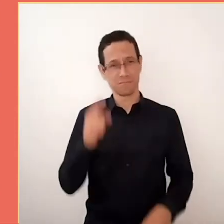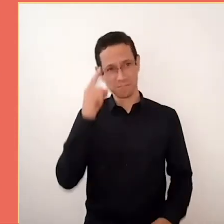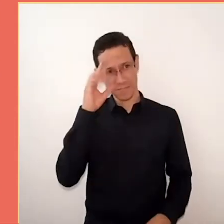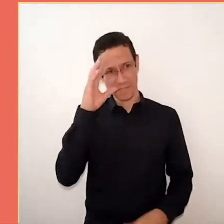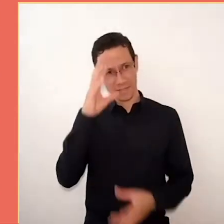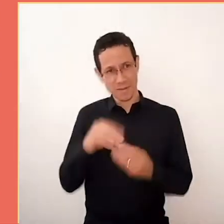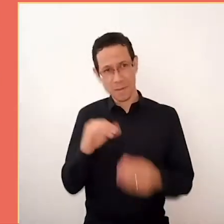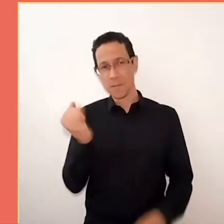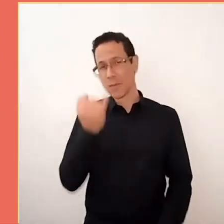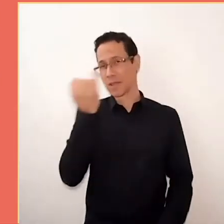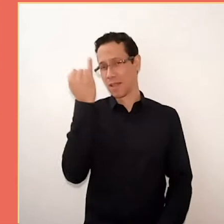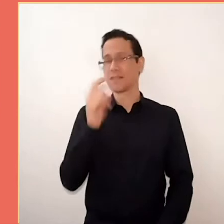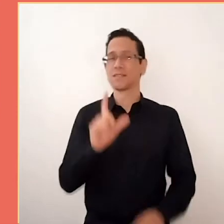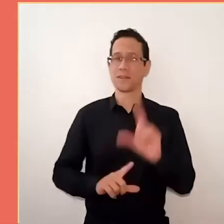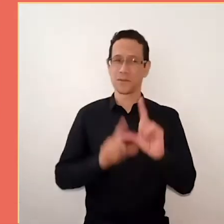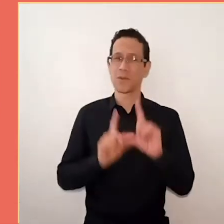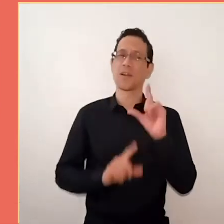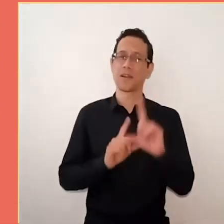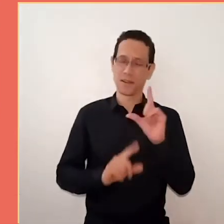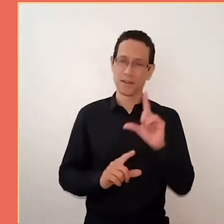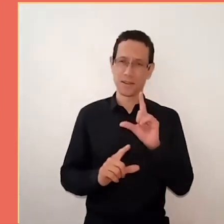e o quanto ela é parceira de uma educação para liberdade.